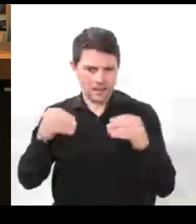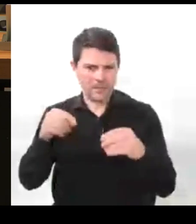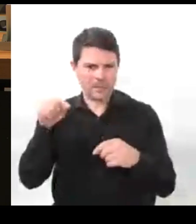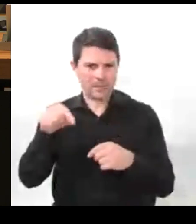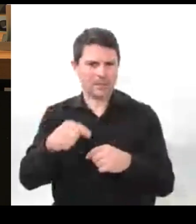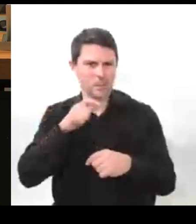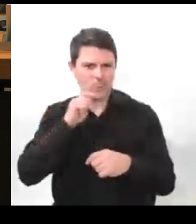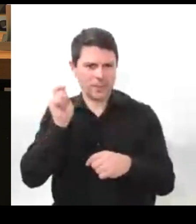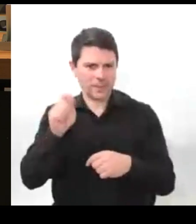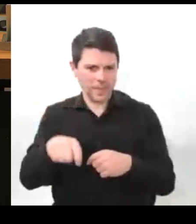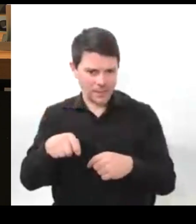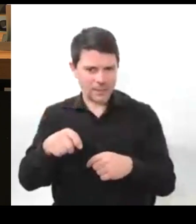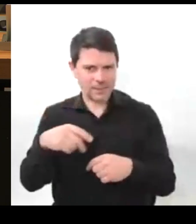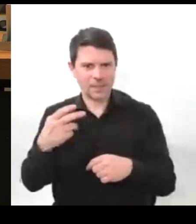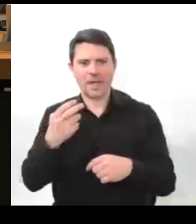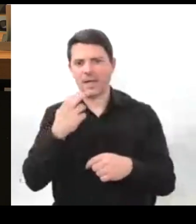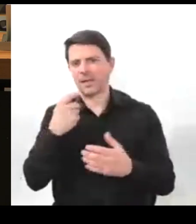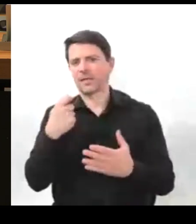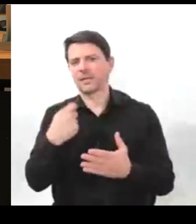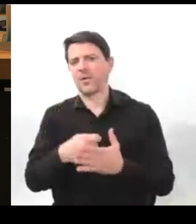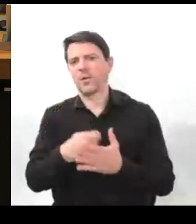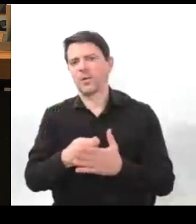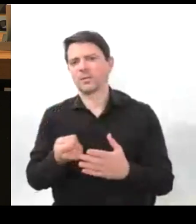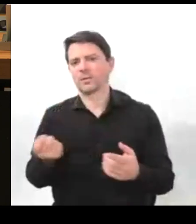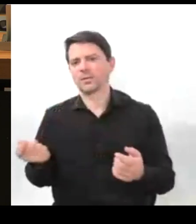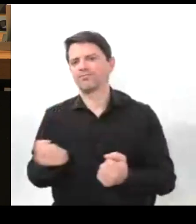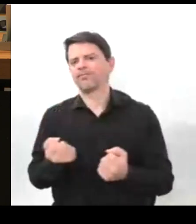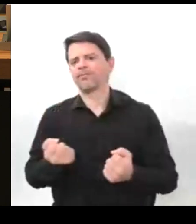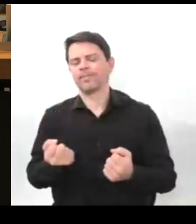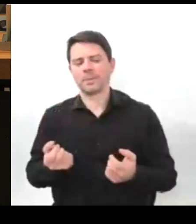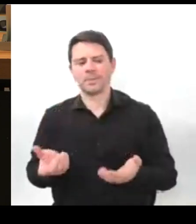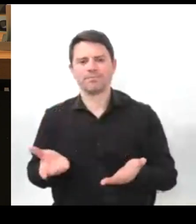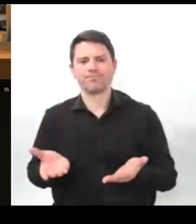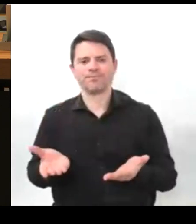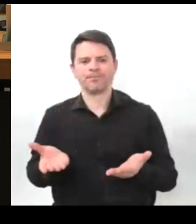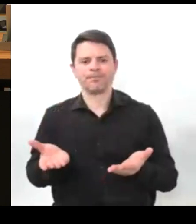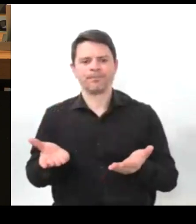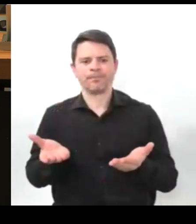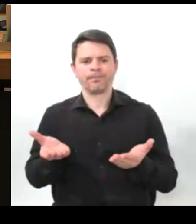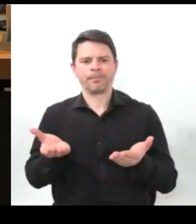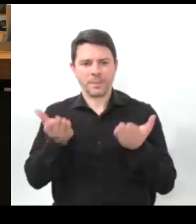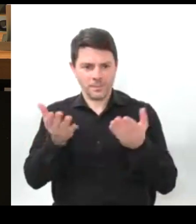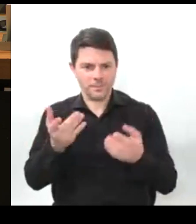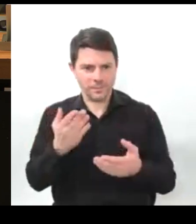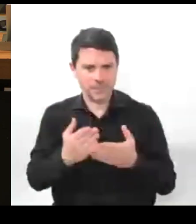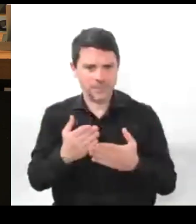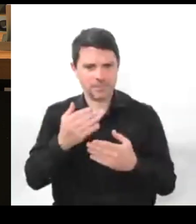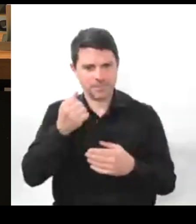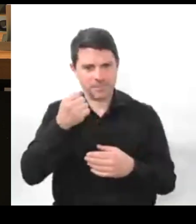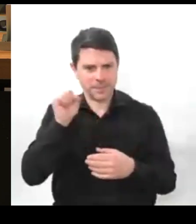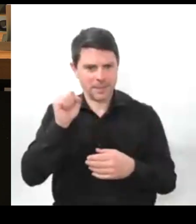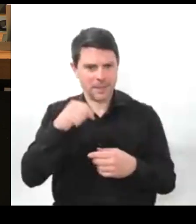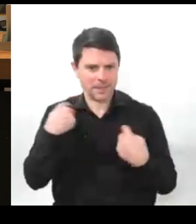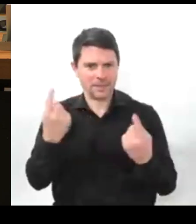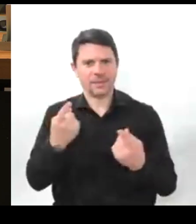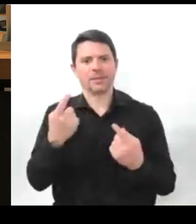diesen Antrag noch zu sprechen haben. Sie werden nicht sofort abstimmen lassen. Und ich glaube, sie sind einfach richtig, richtig spät d.